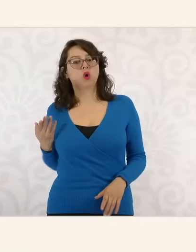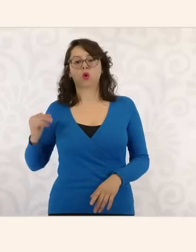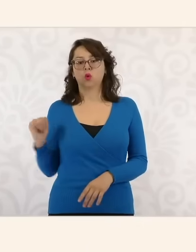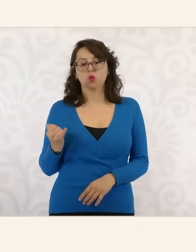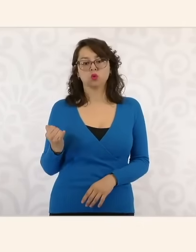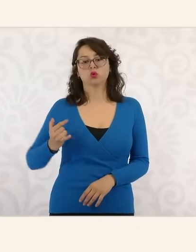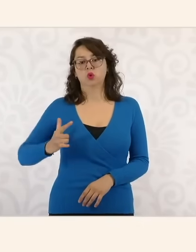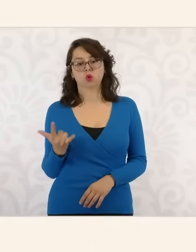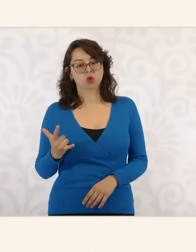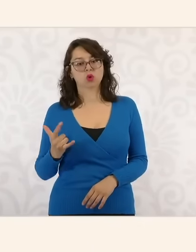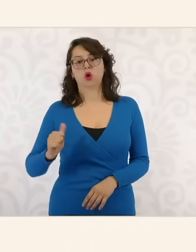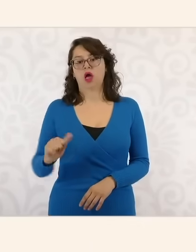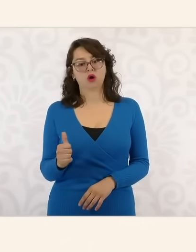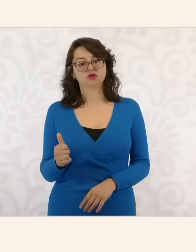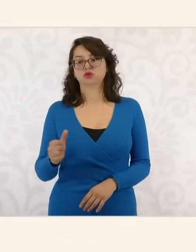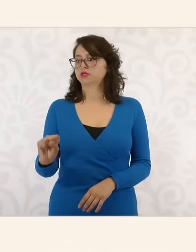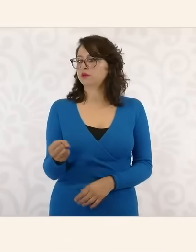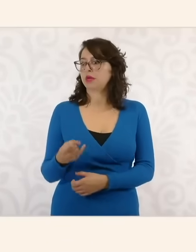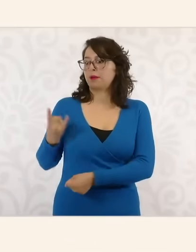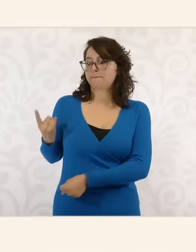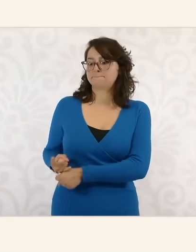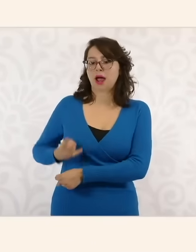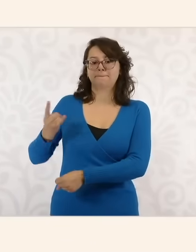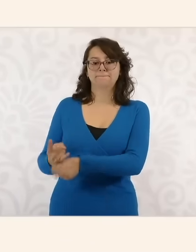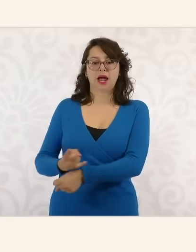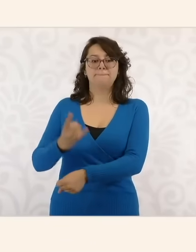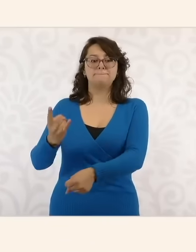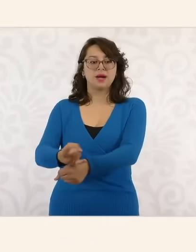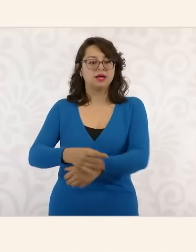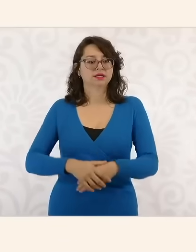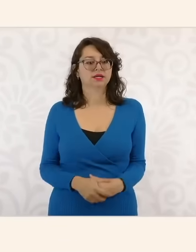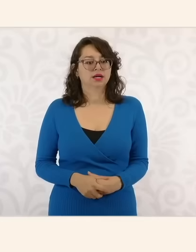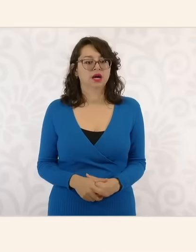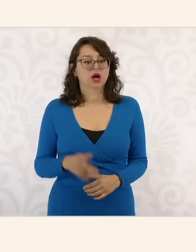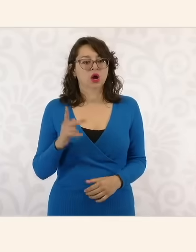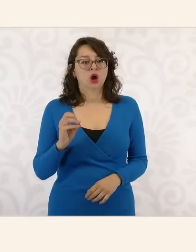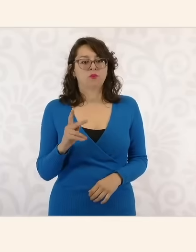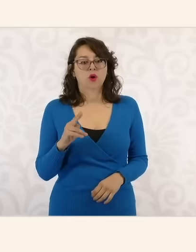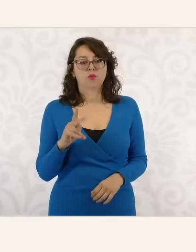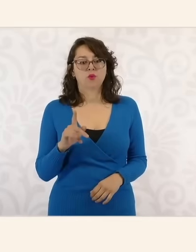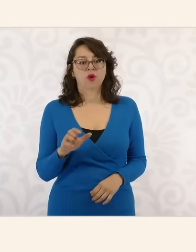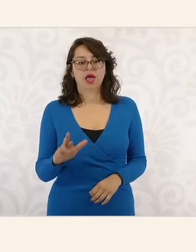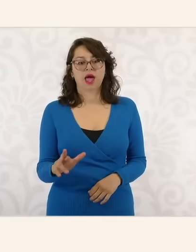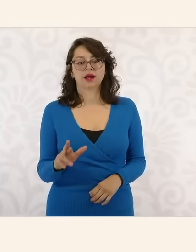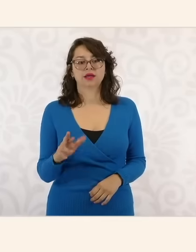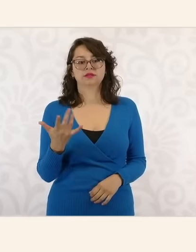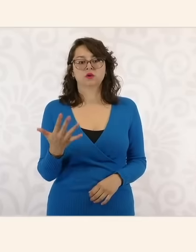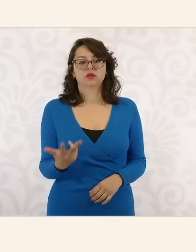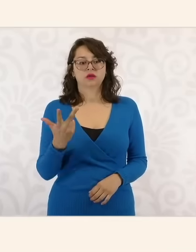ahora septiembre no han cumplido. Impulso integral popular 58% incumplimiento. Impulsora de material